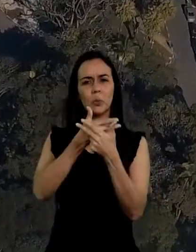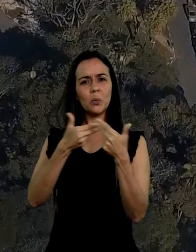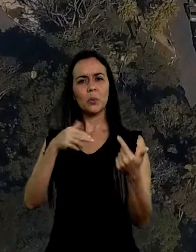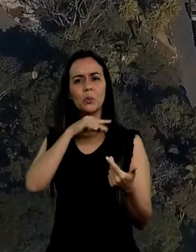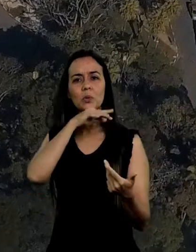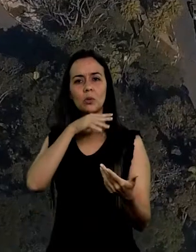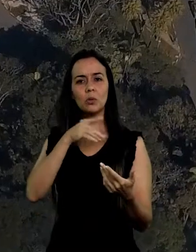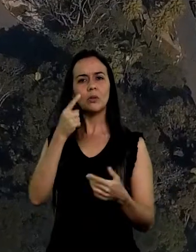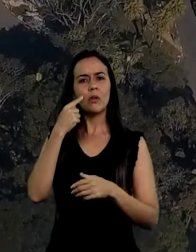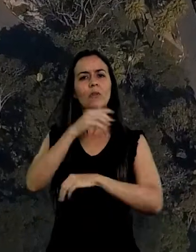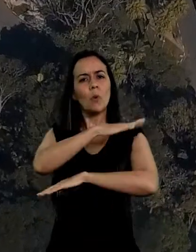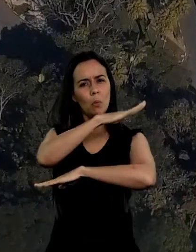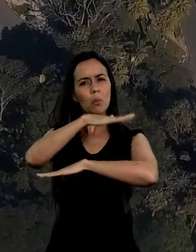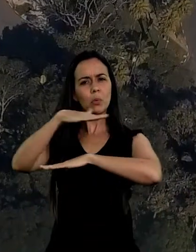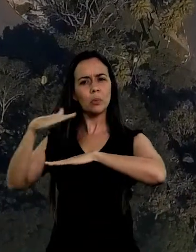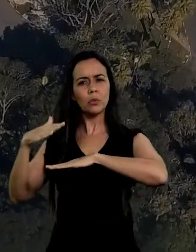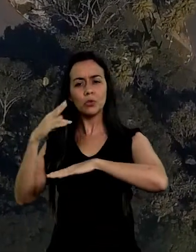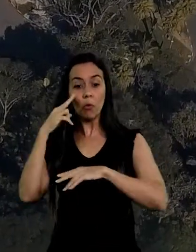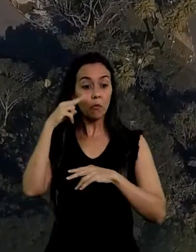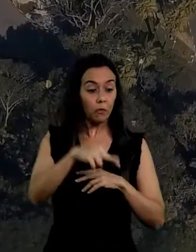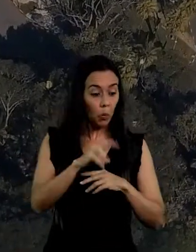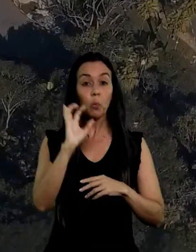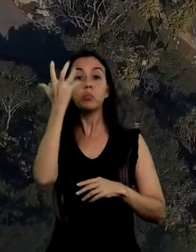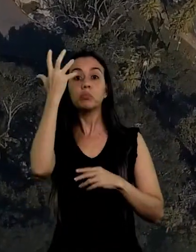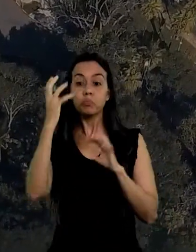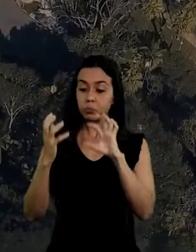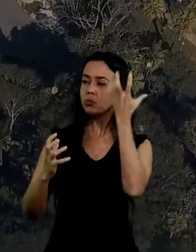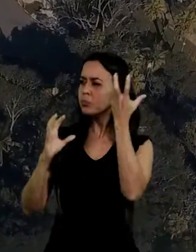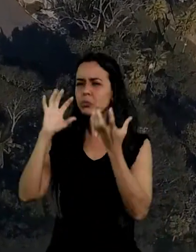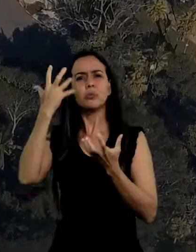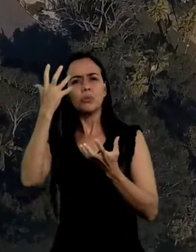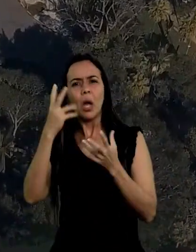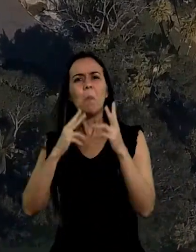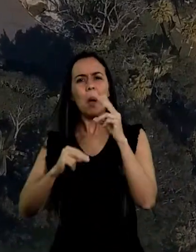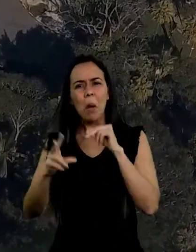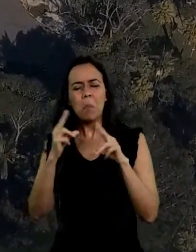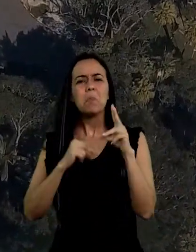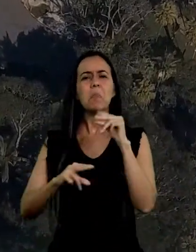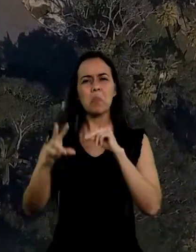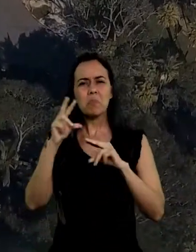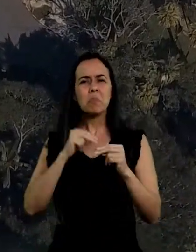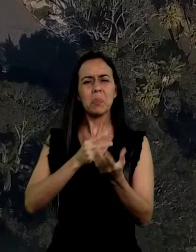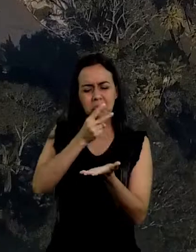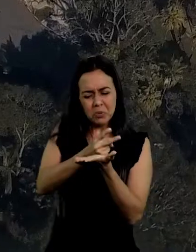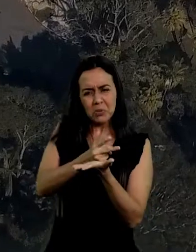"Você viu o que aconteceu em Brumadinho?" Você viu? Você viu, você viu? A gente fica falando, contando.